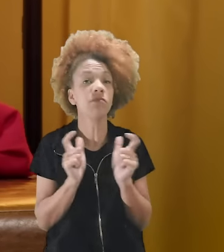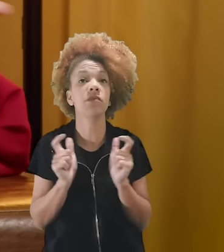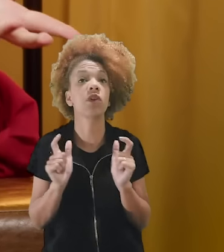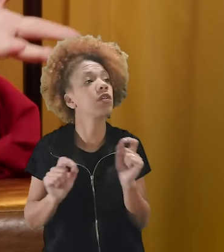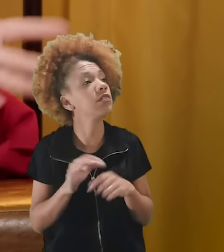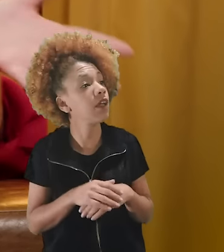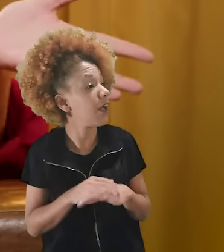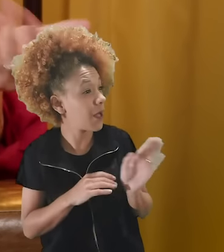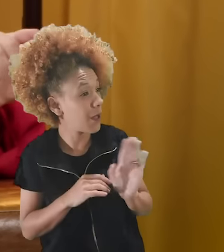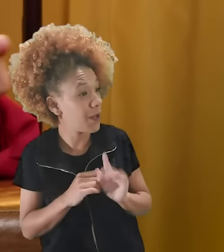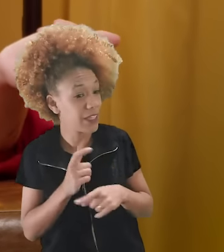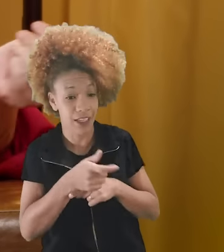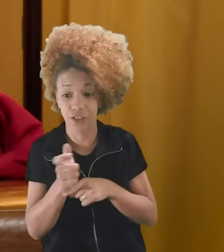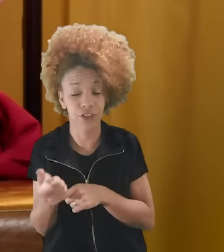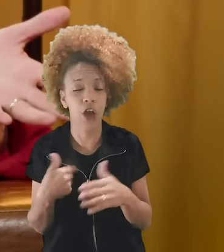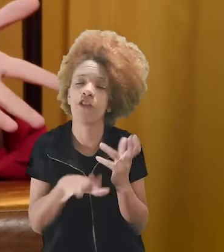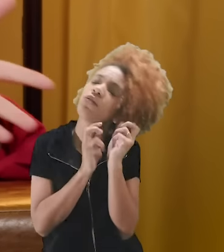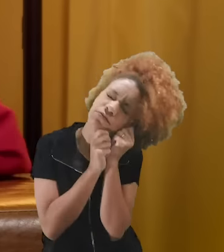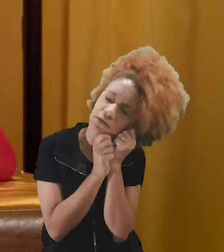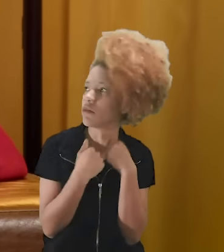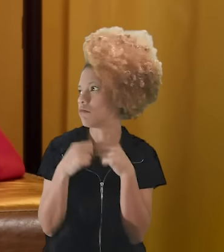falo que que é dele Ah olha para mim e fala ai tiro e volta a dormir normalmente eu fico tipo